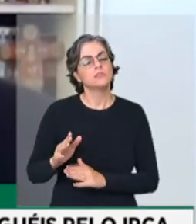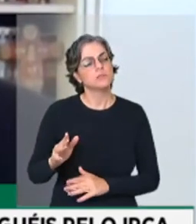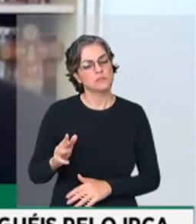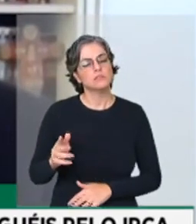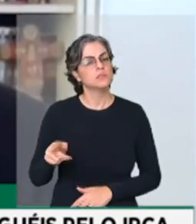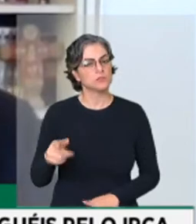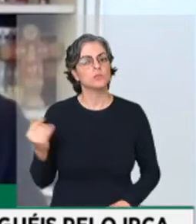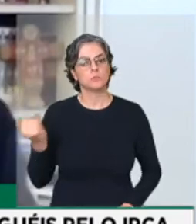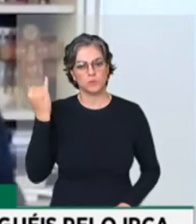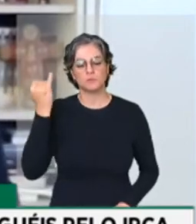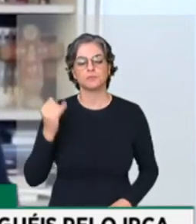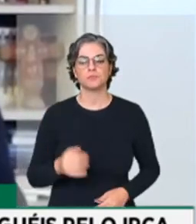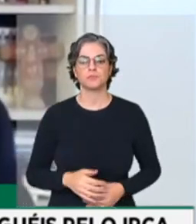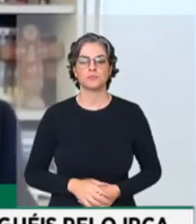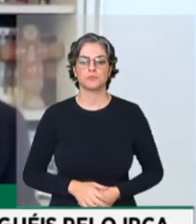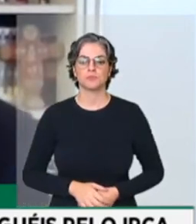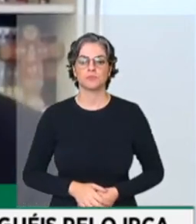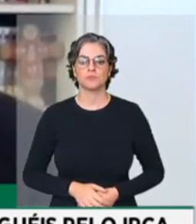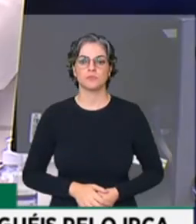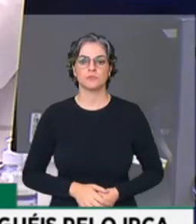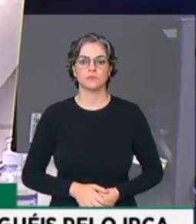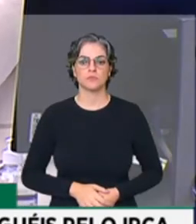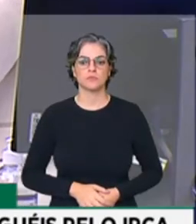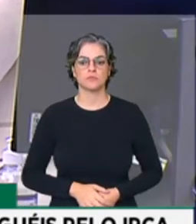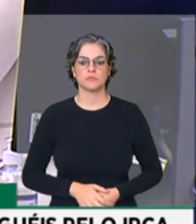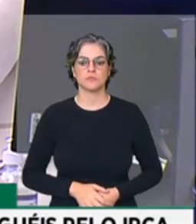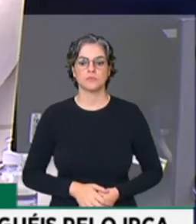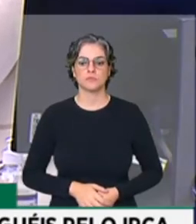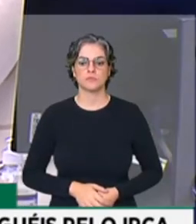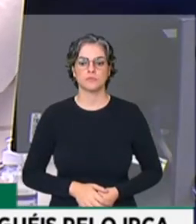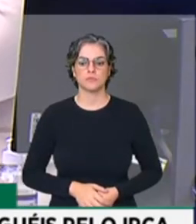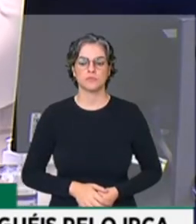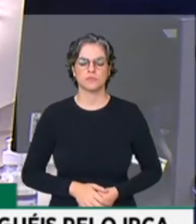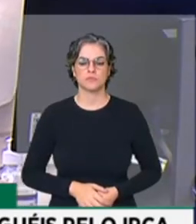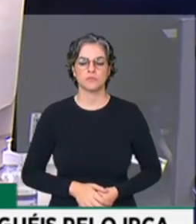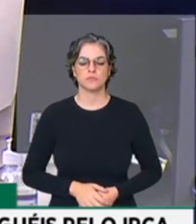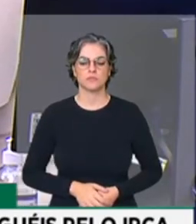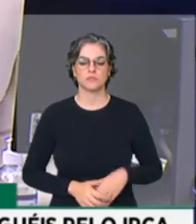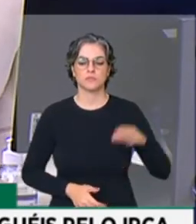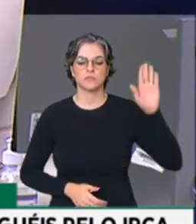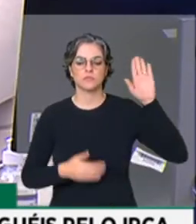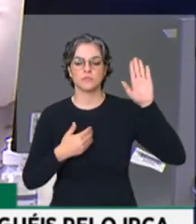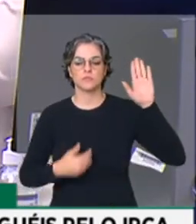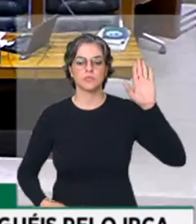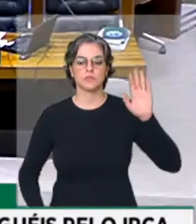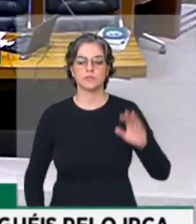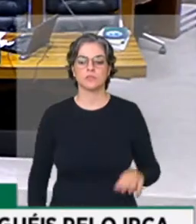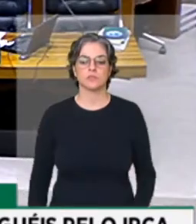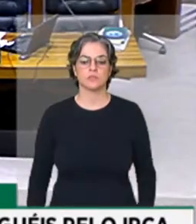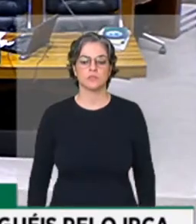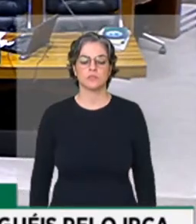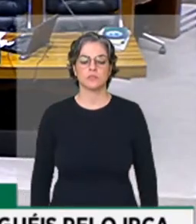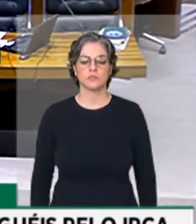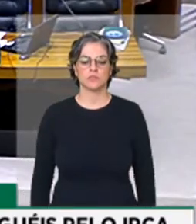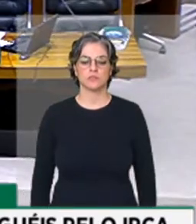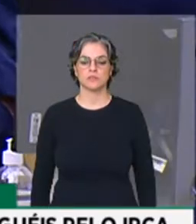DESOCUPAÇÃO . -- [PRESIDENTE]: GOVERNO, PRESIDENTE. PRESIDENTE SEGUINDO A ORDEM. DEM.